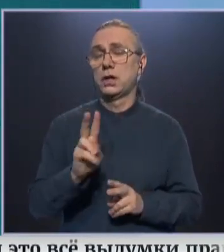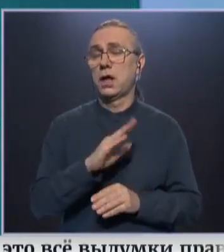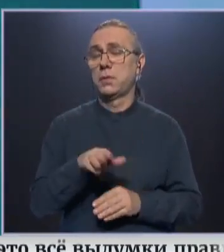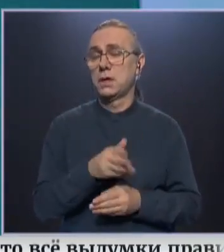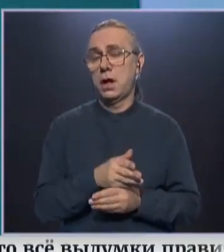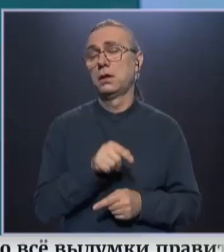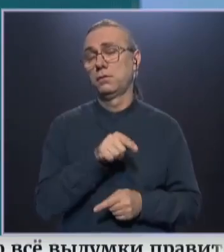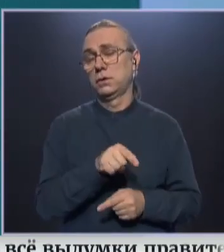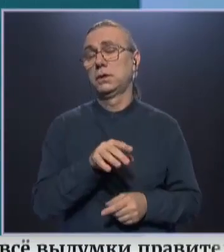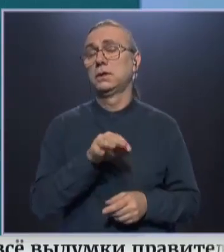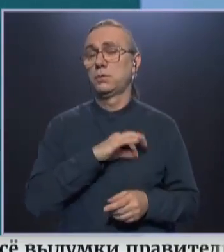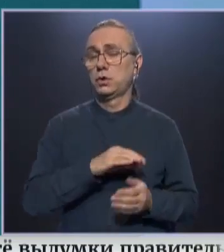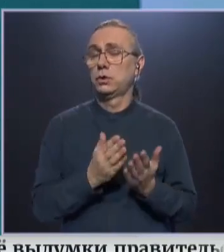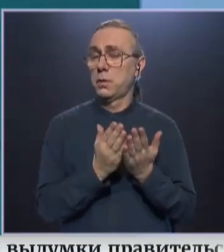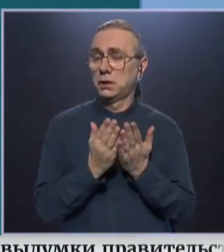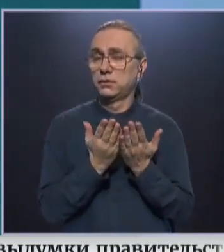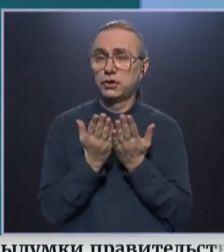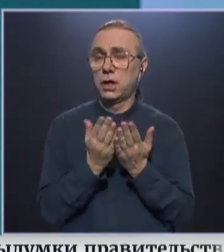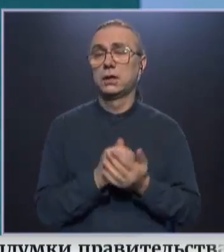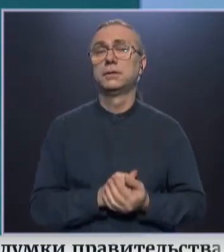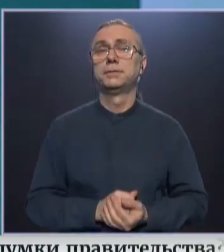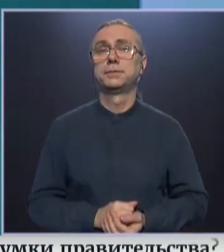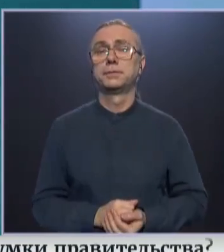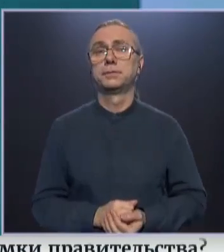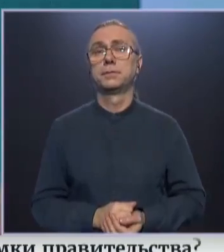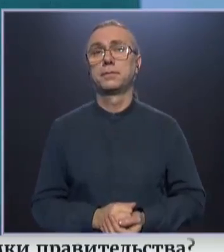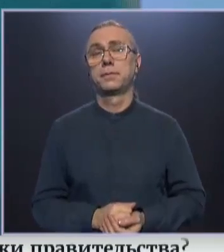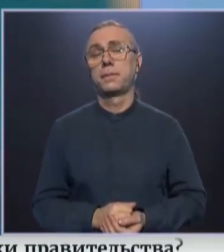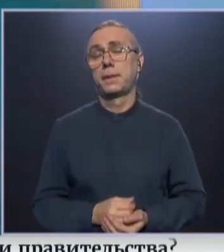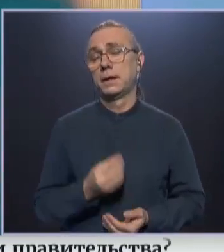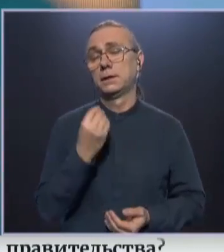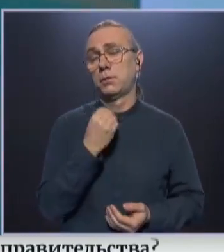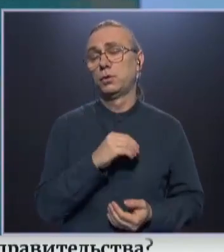Исповедь у батюшки это самое лучшее подготовка